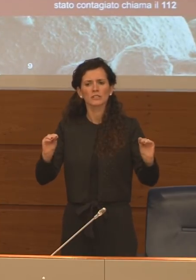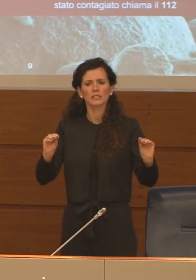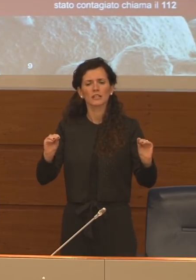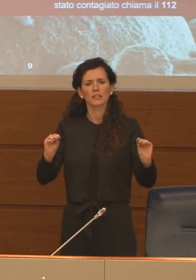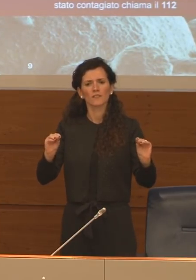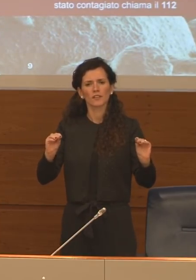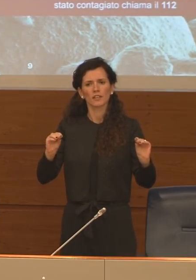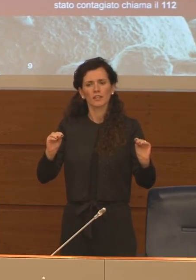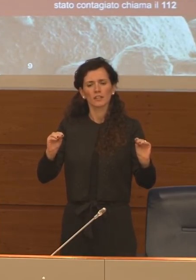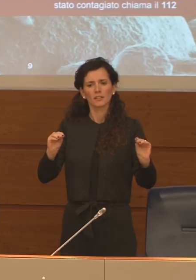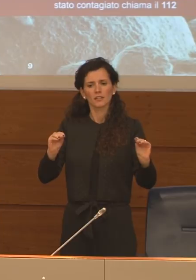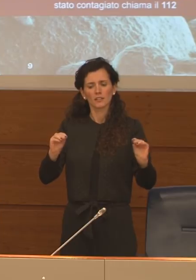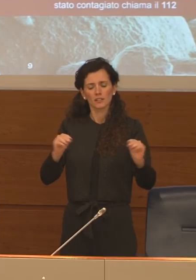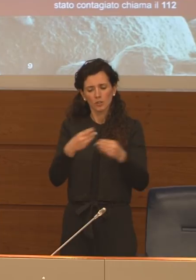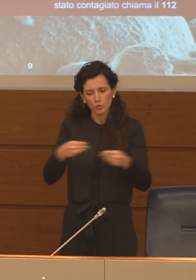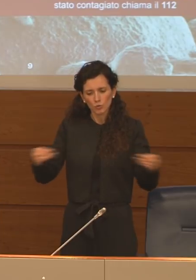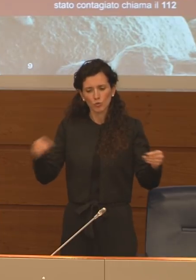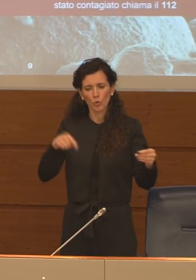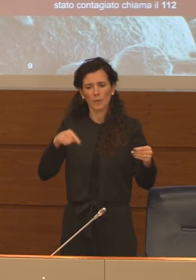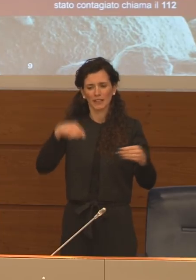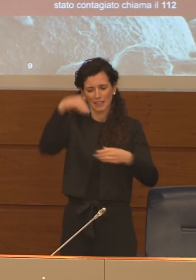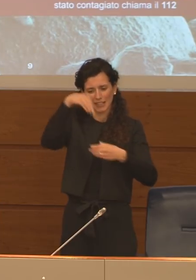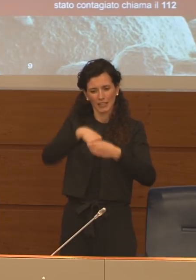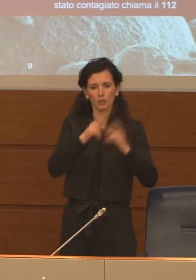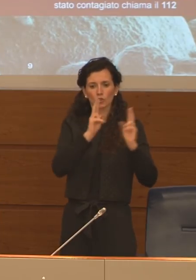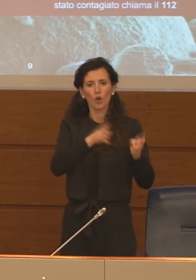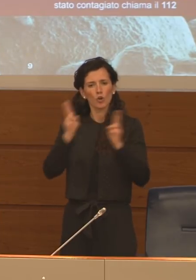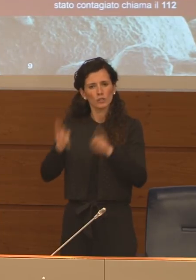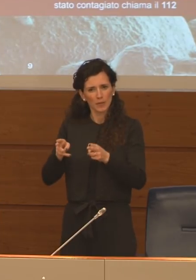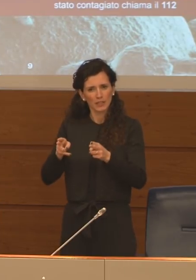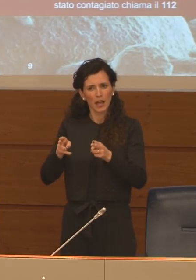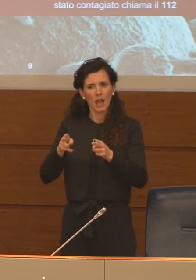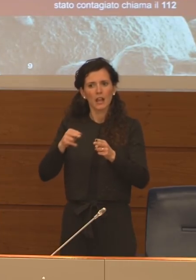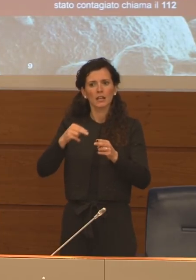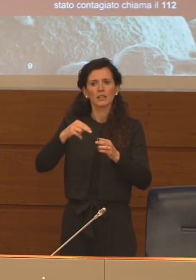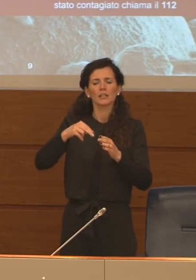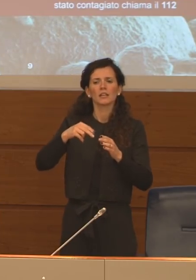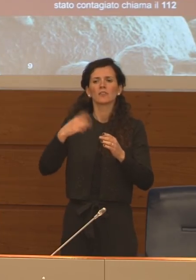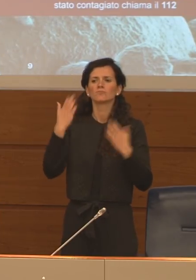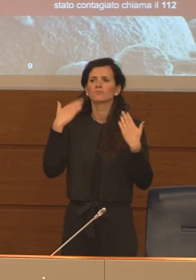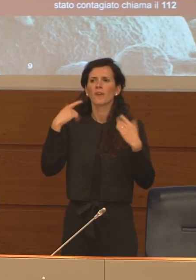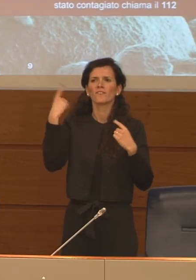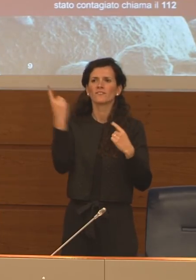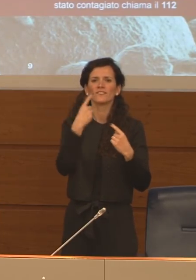per i nostri ospedali, si tratta di un piano di potenziamento di questi